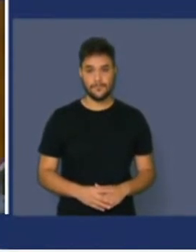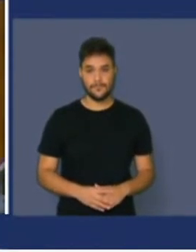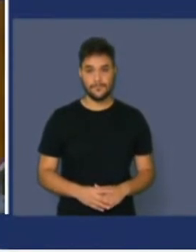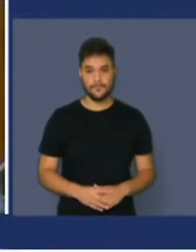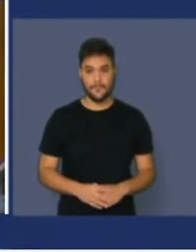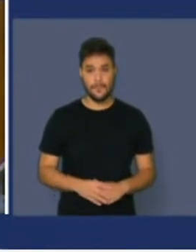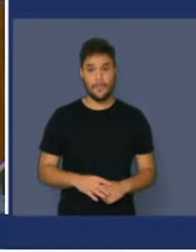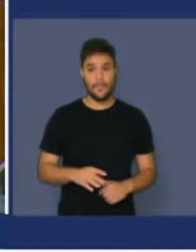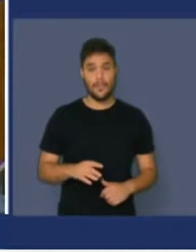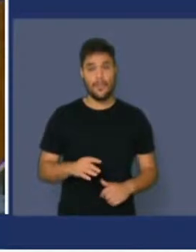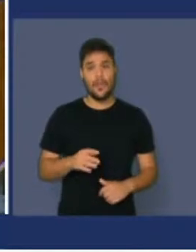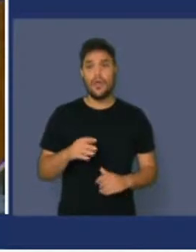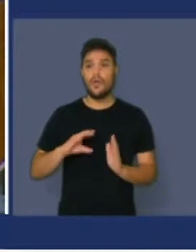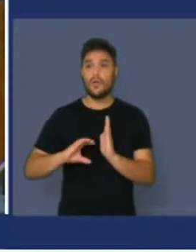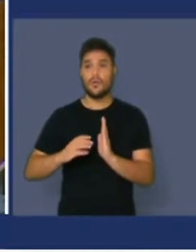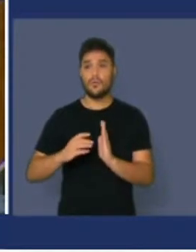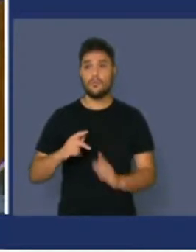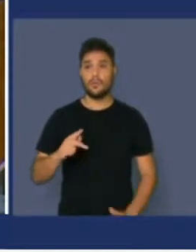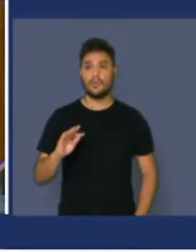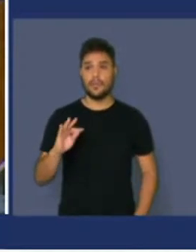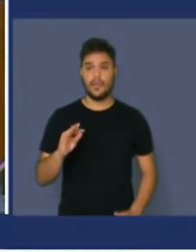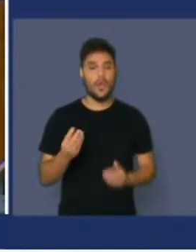SÓ COLOCAR ESSA QUESTÃO . -- [PRESIDENTE]: COMO ORIENTA O PT? VOSSA EXCELÊNCIA NÃO ORIENTOU?